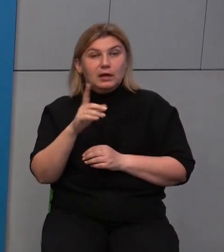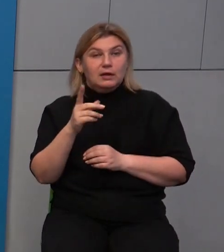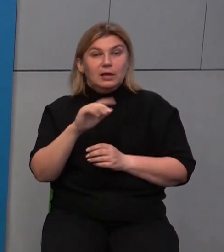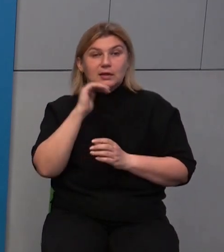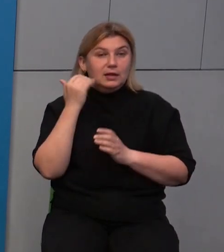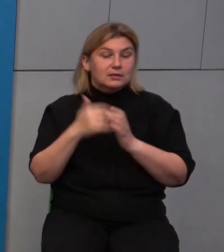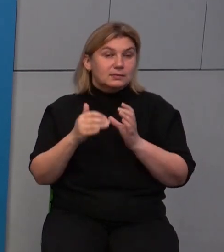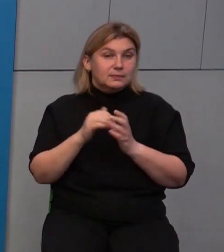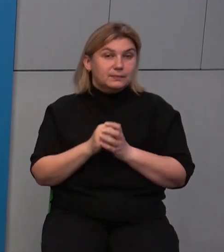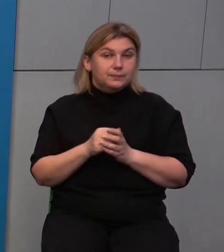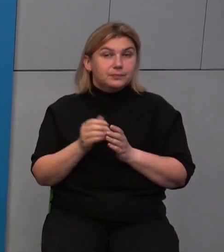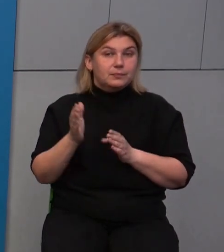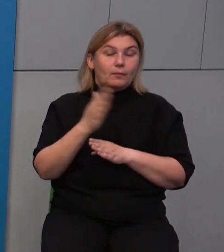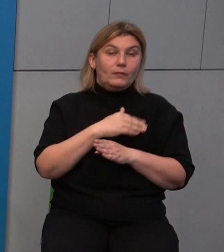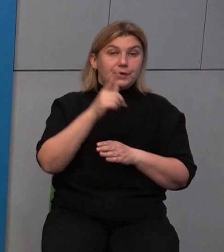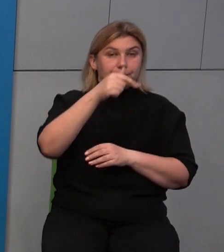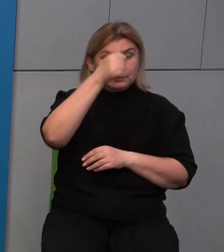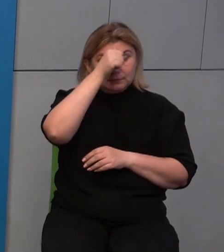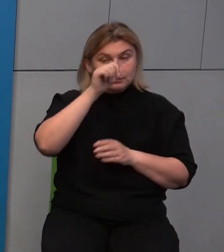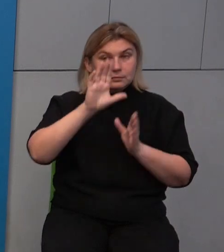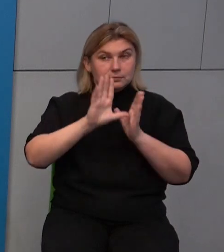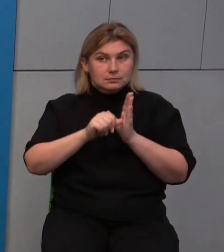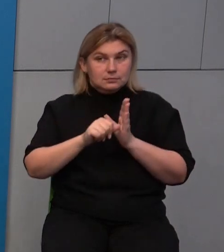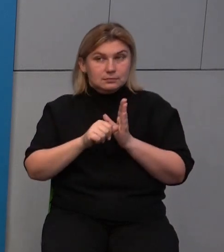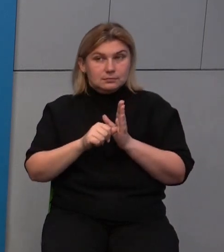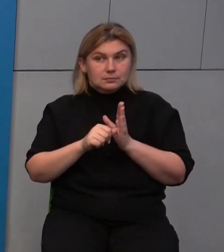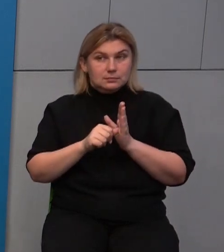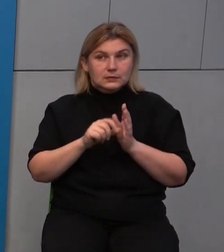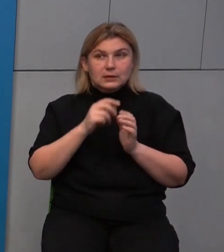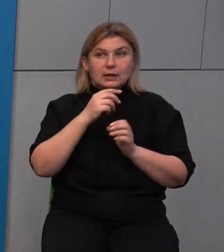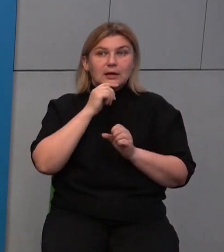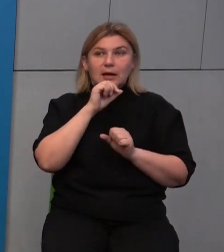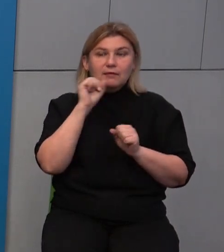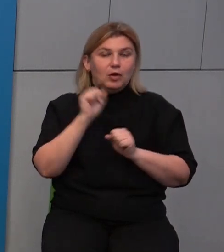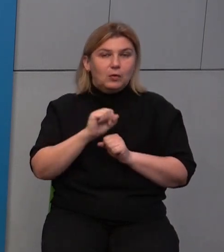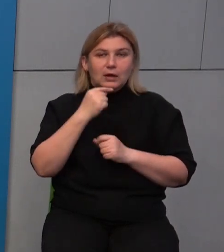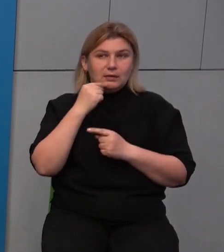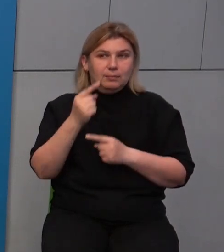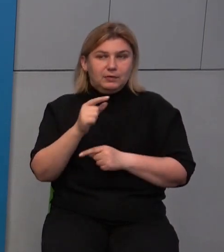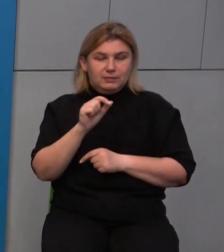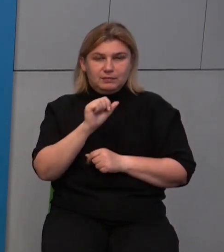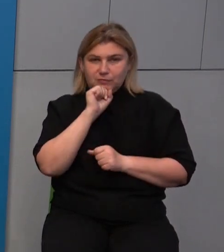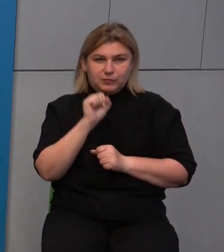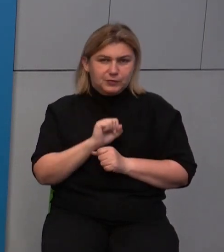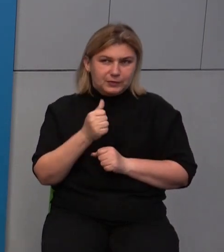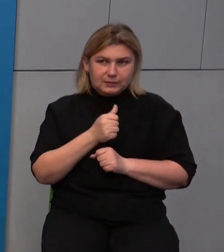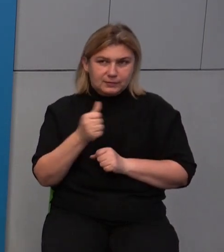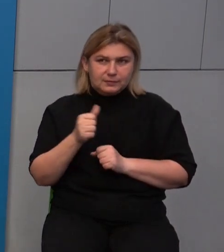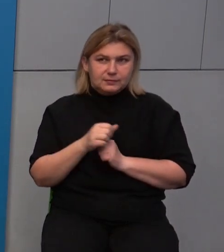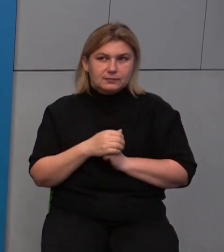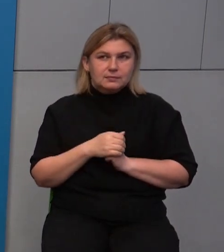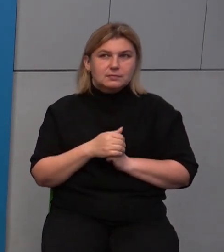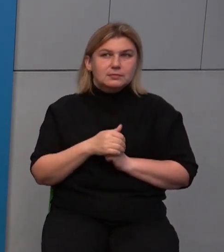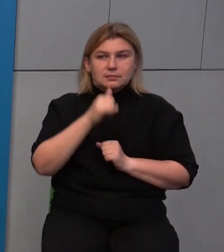Tylko tam nazwa tego miasta nie pada ani razu. Więc nie mógł o tym napisać.